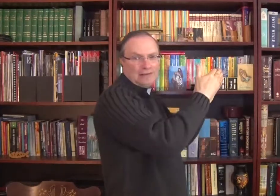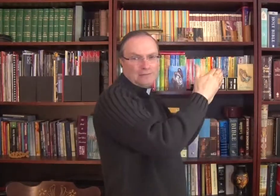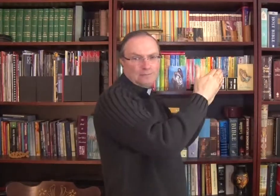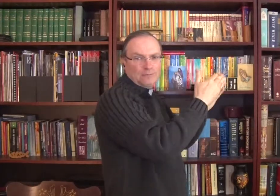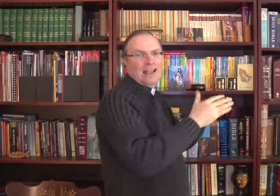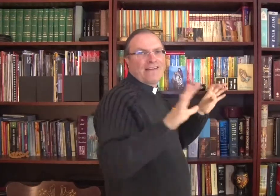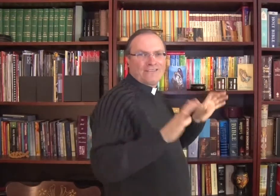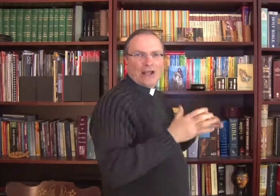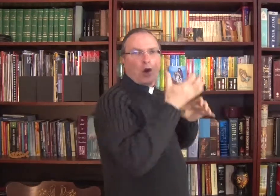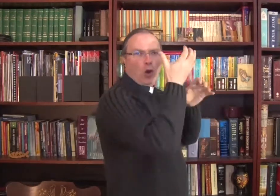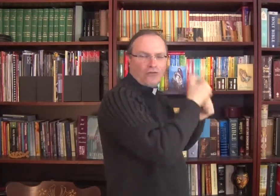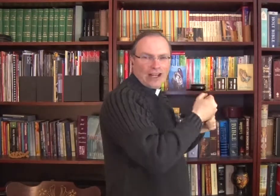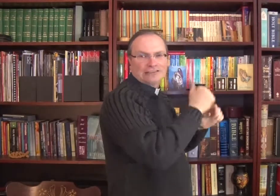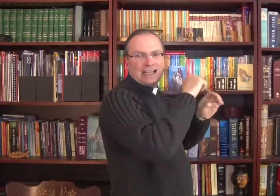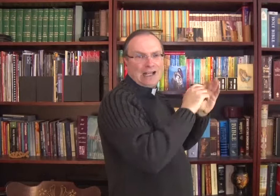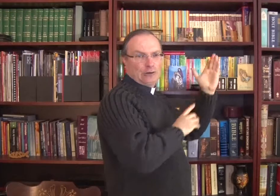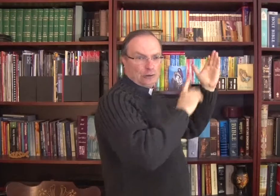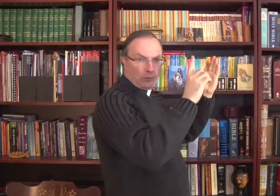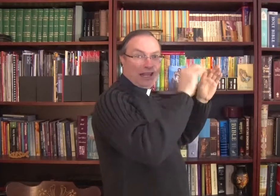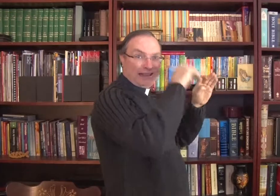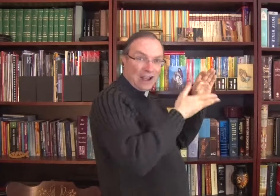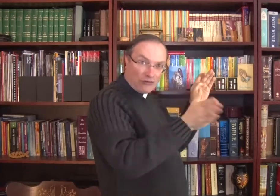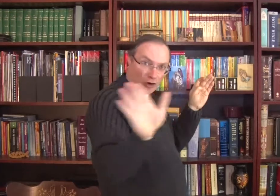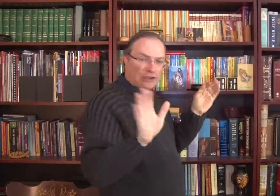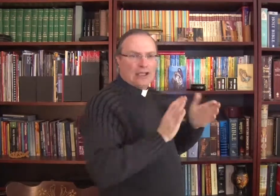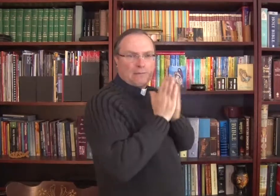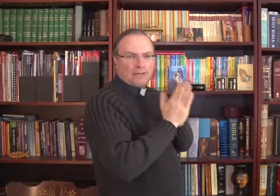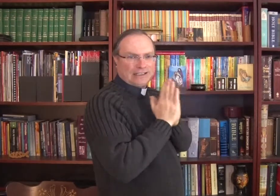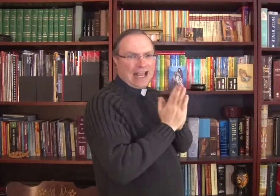Faites confiance à Dieu dans votre prière